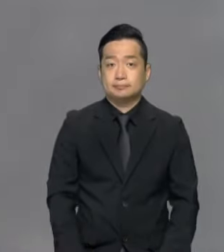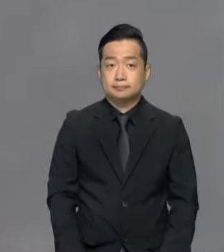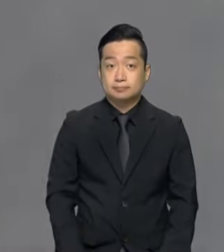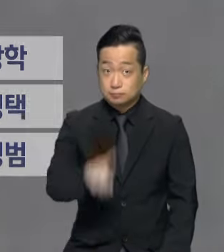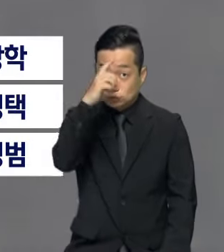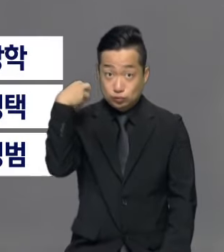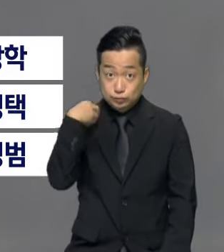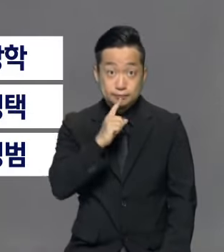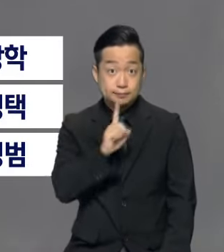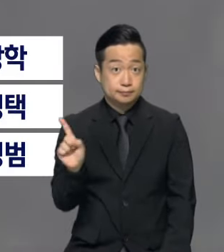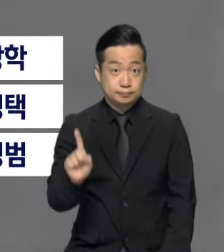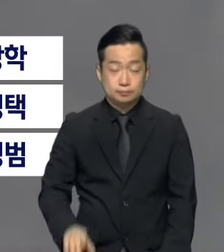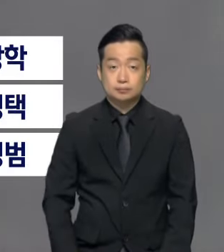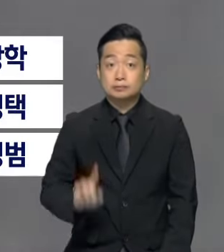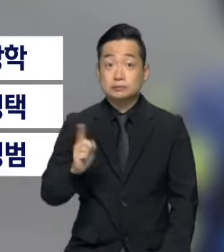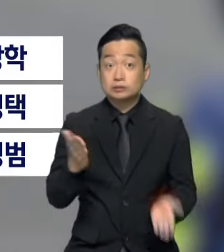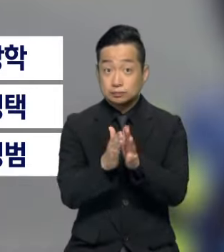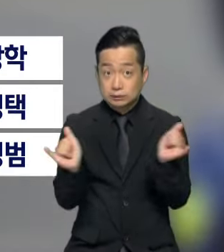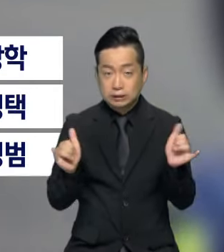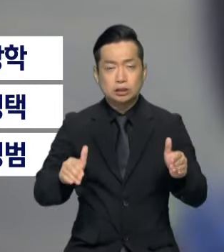정부는 구급대원 등이 중증과 경증을 사전